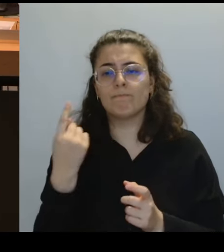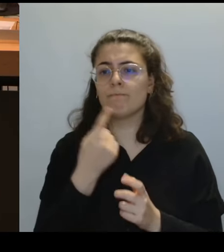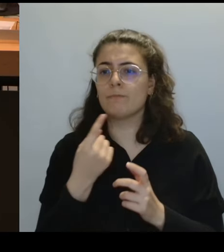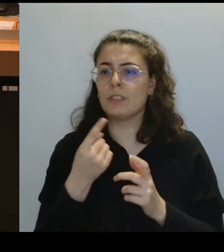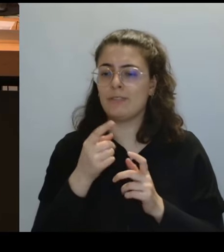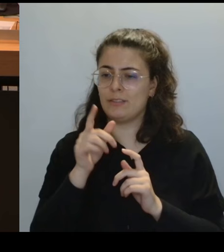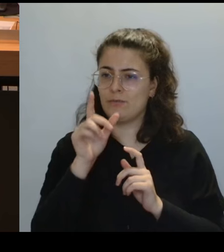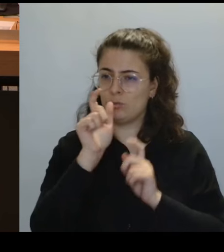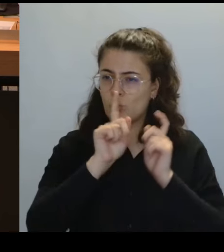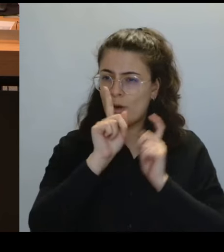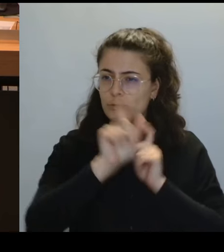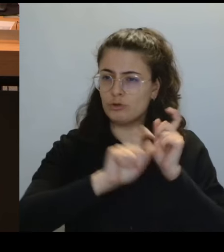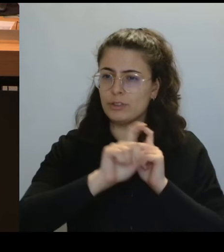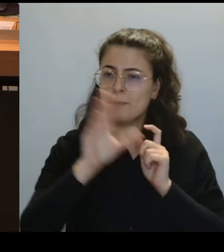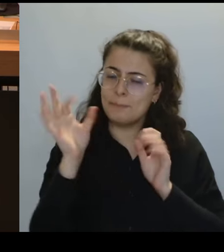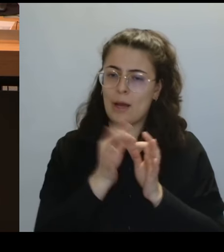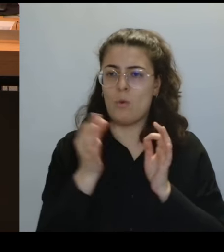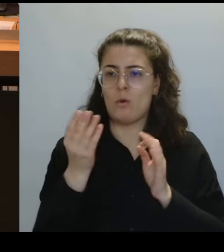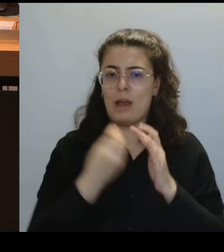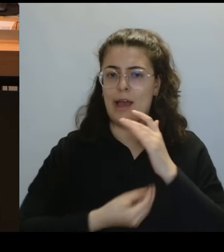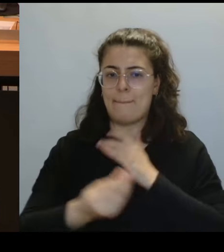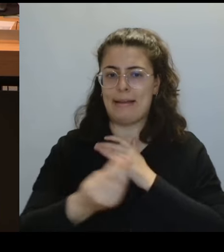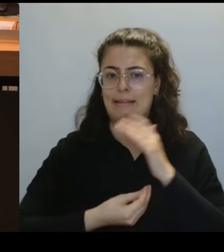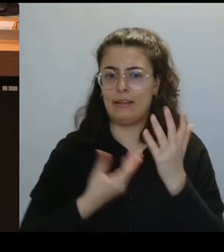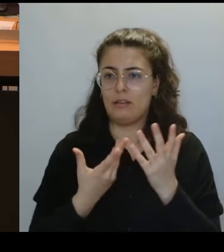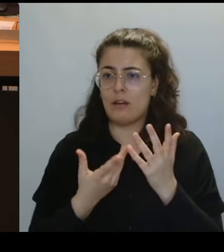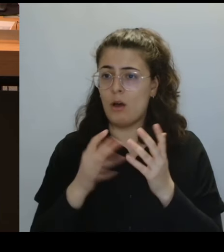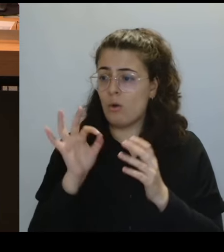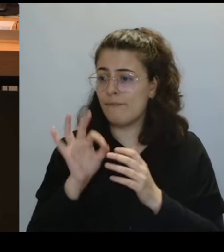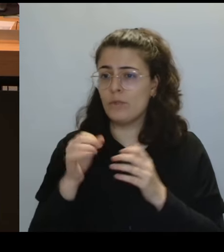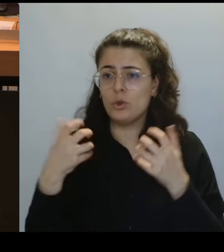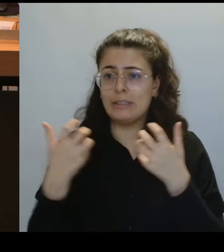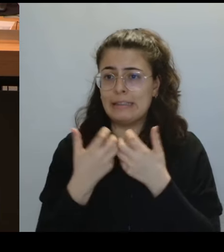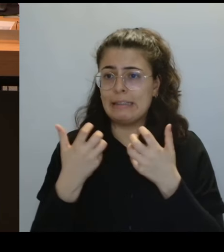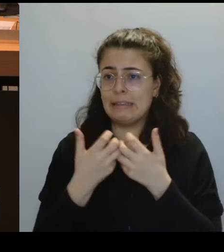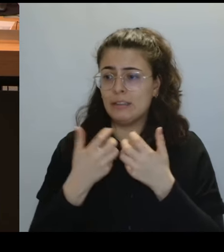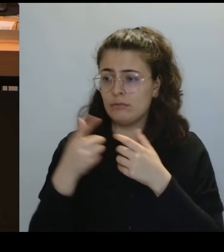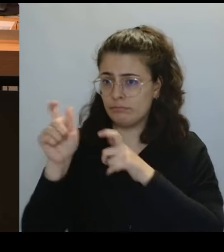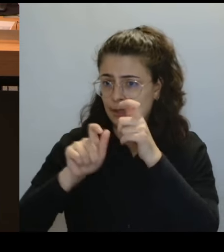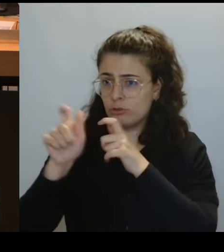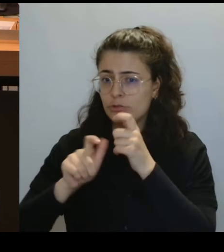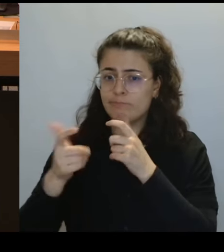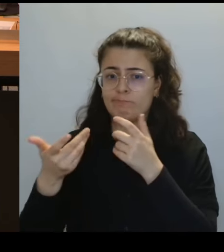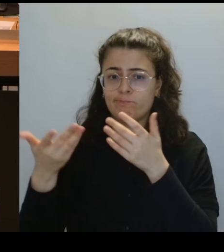für Kriegsopfer, können wir etwas tun, um diese Not im Nahen Osten zu lindern?